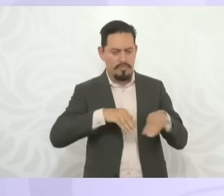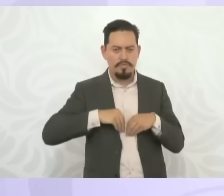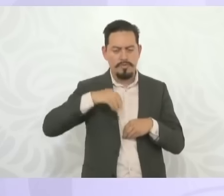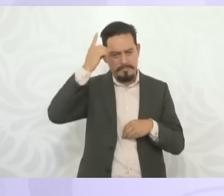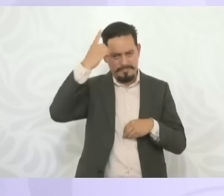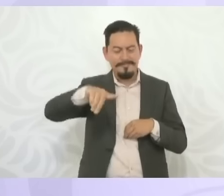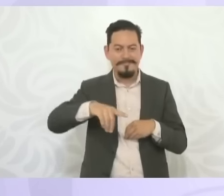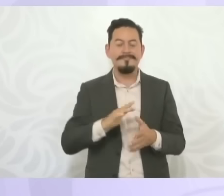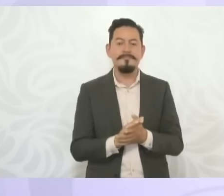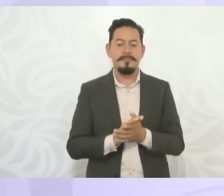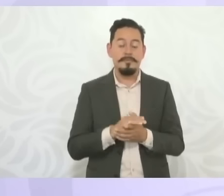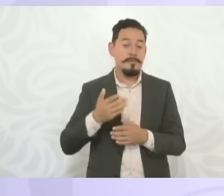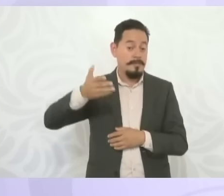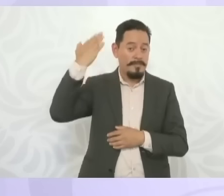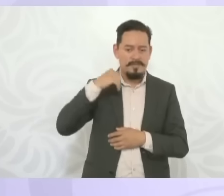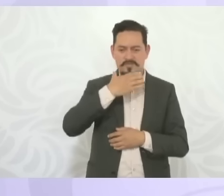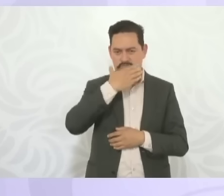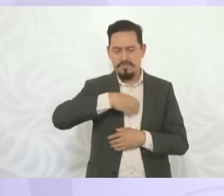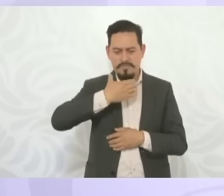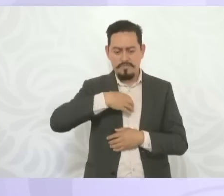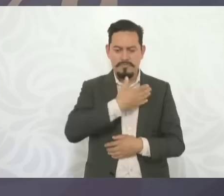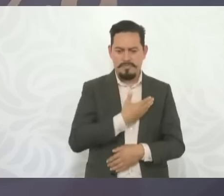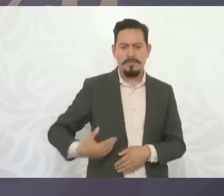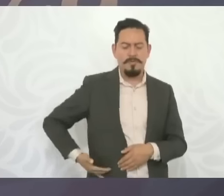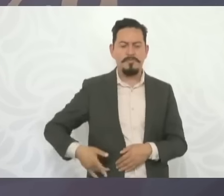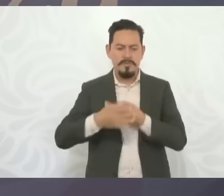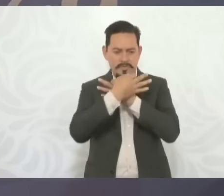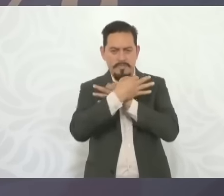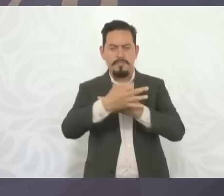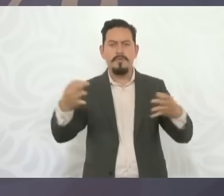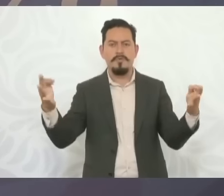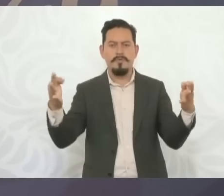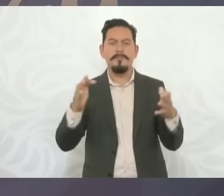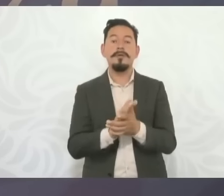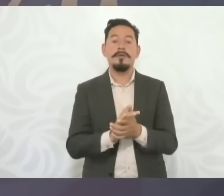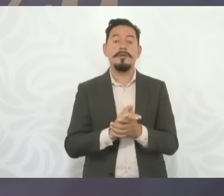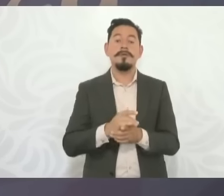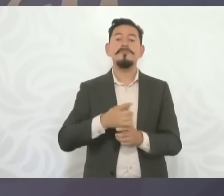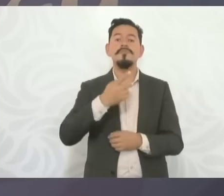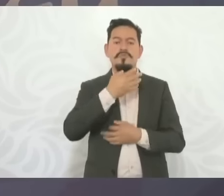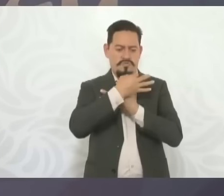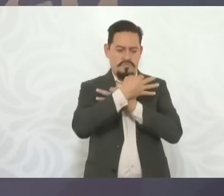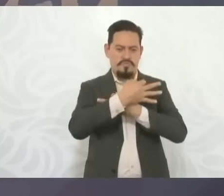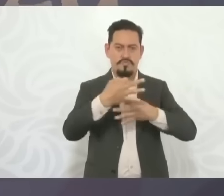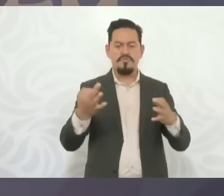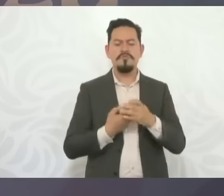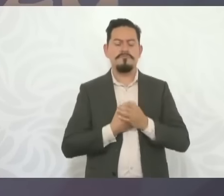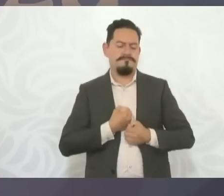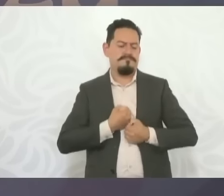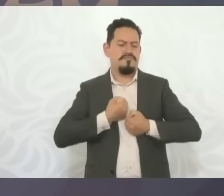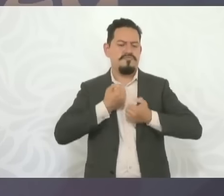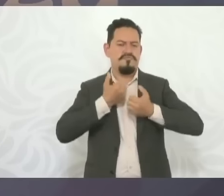presidente Lázaro Cárdenas dio la noticia. Esa voz surgía desde el más profundo compromiso patrio y